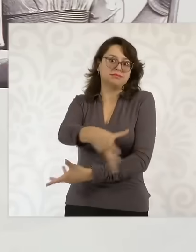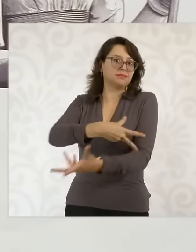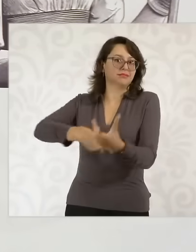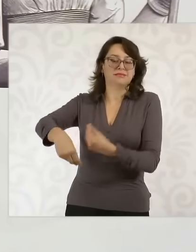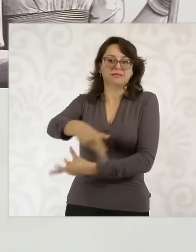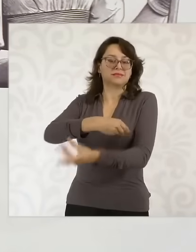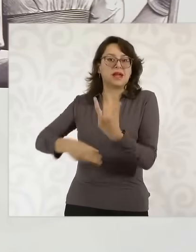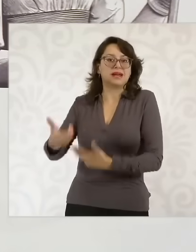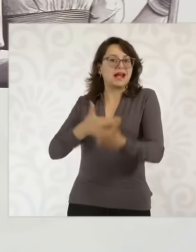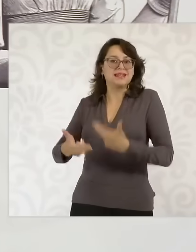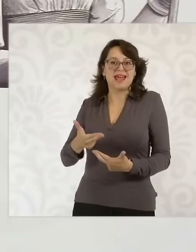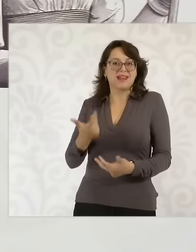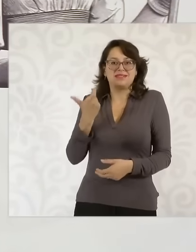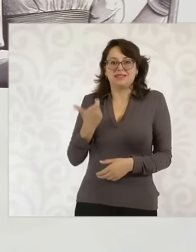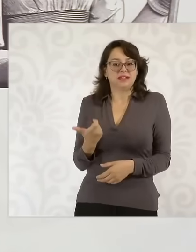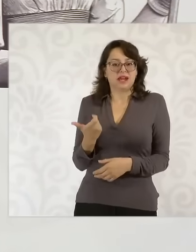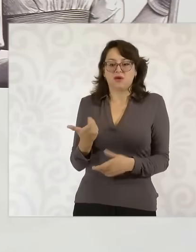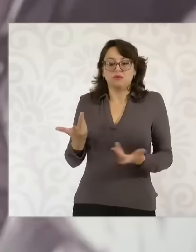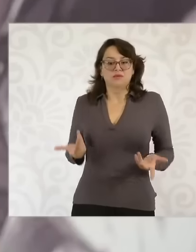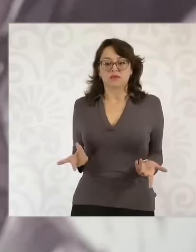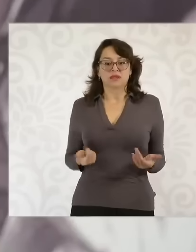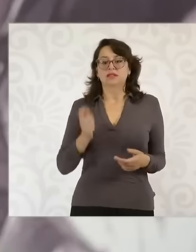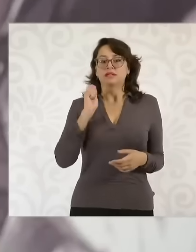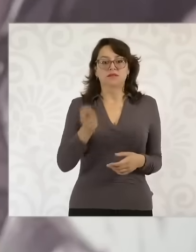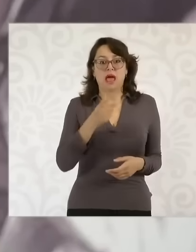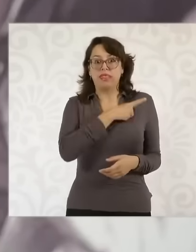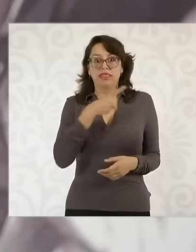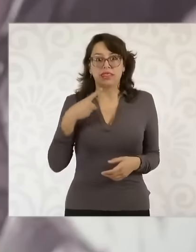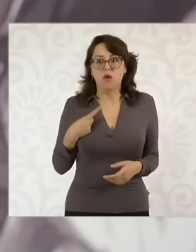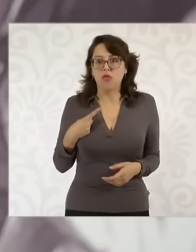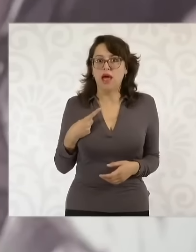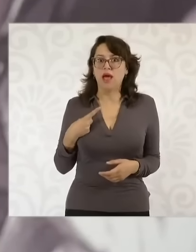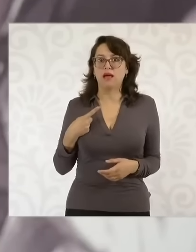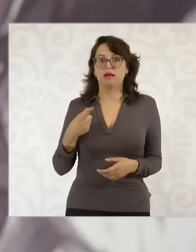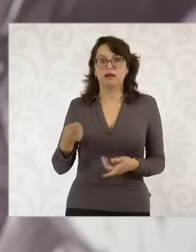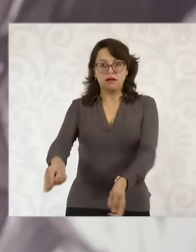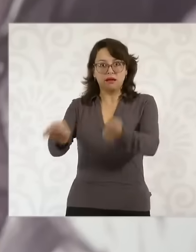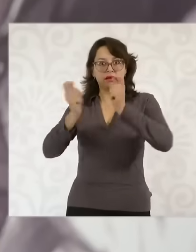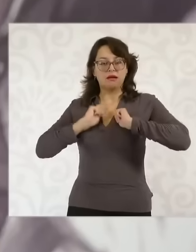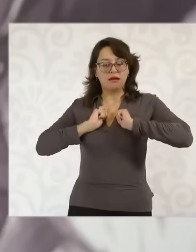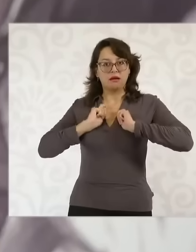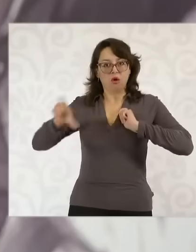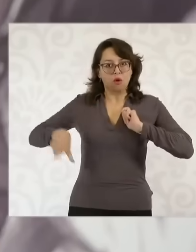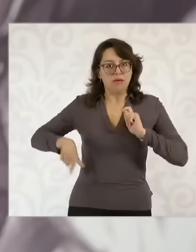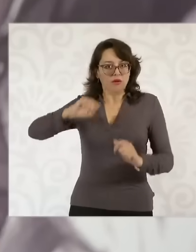tasa de retorno, de nuevo, no es deuda directa. Entonces, en este caso eh la garantía está porque